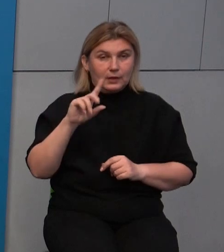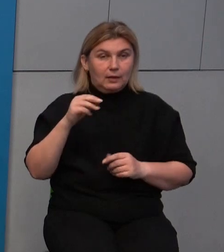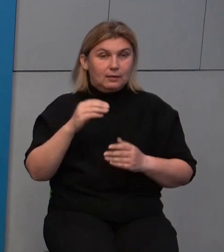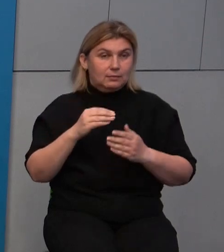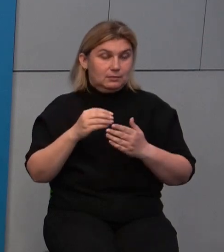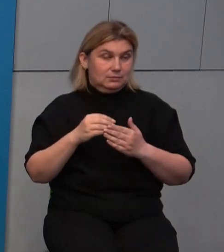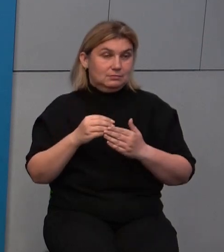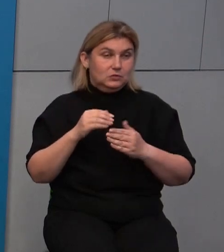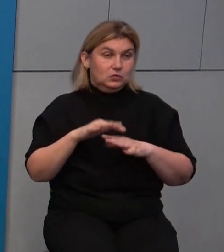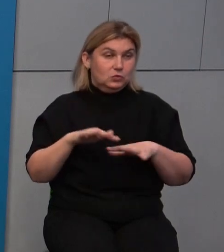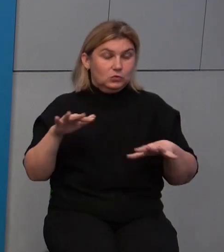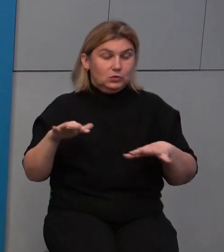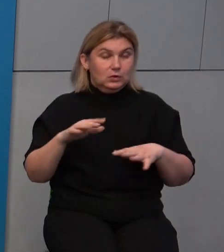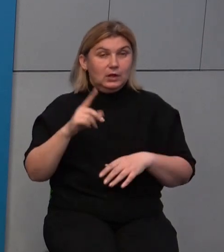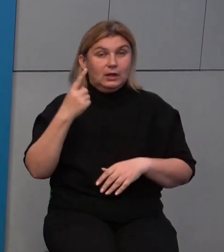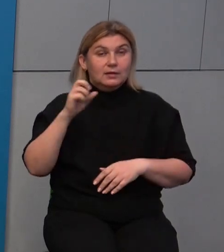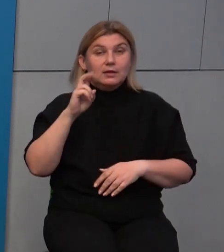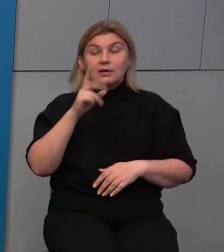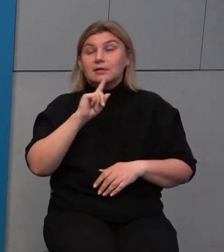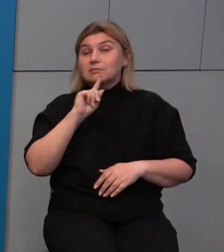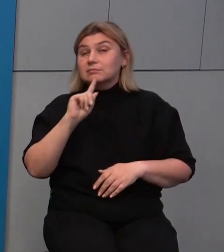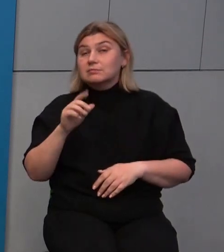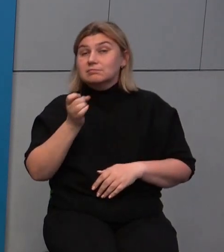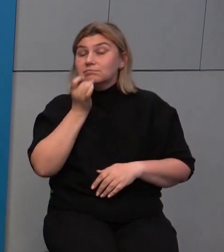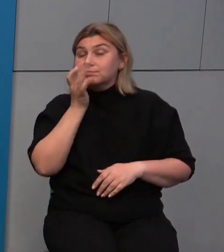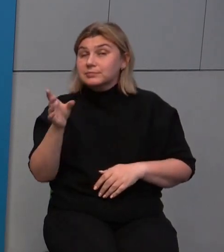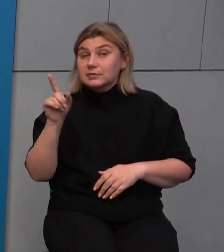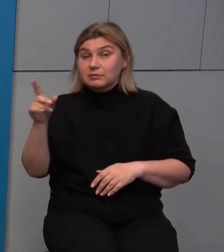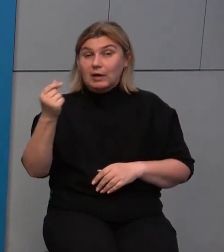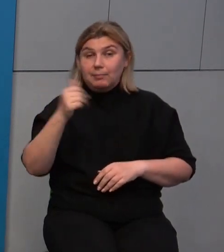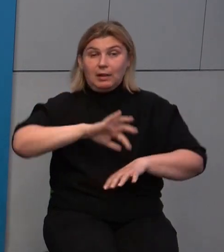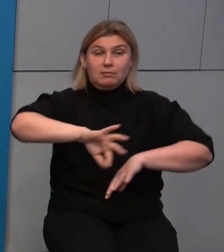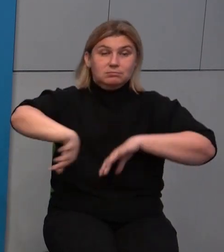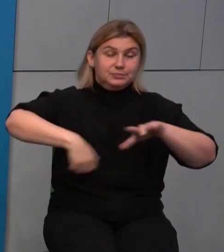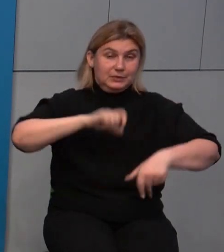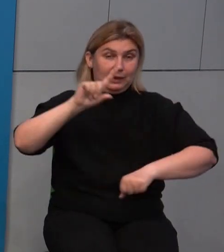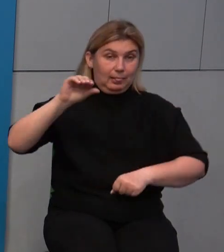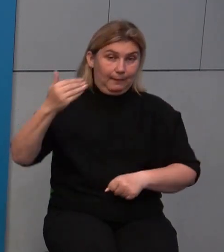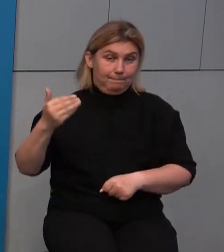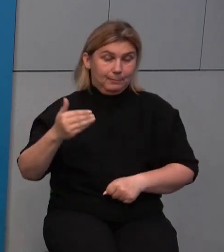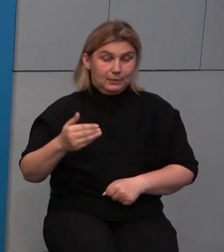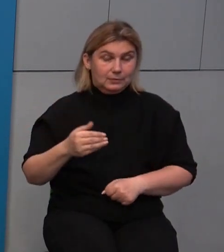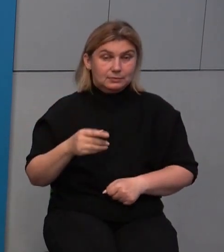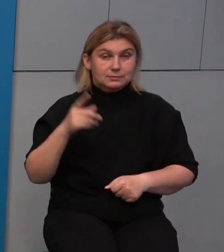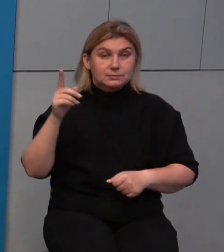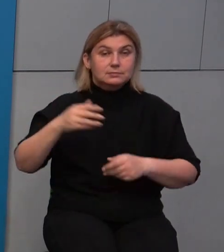bo Dick zarzucił Lemowi, że on zdefraudował jego pieniądze za wydanie "Ubika",